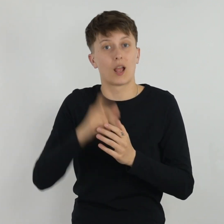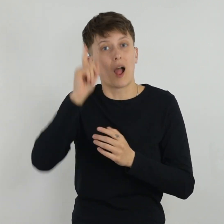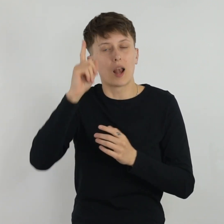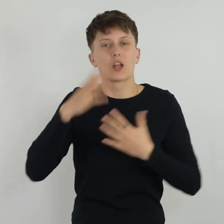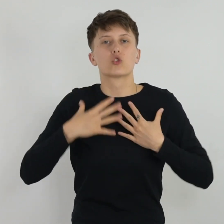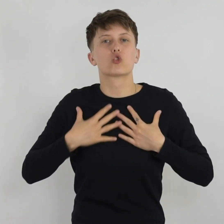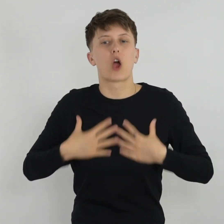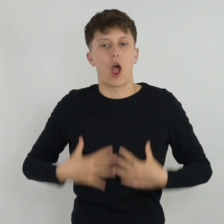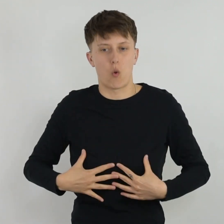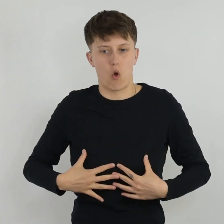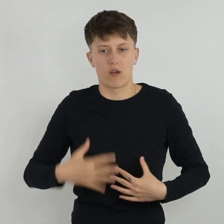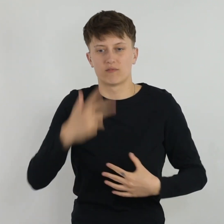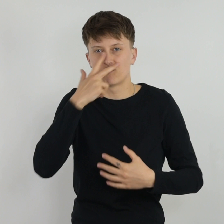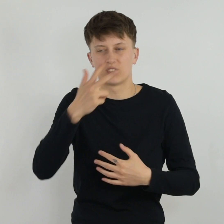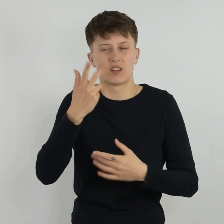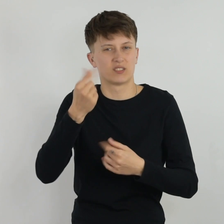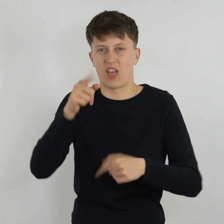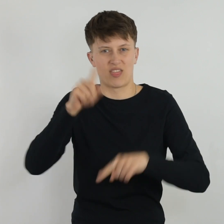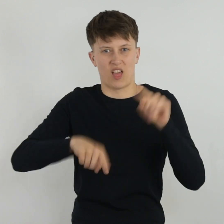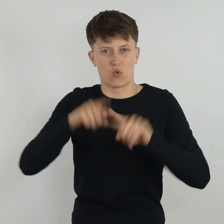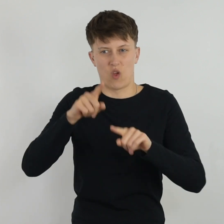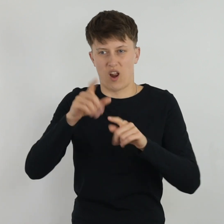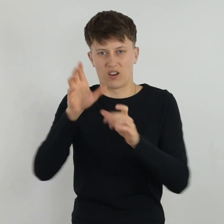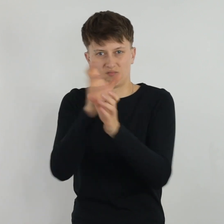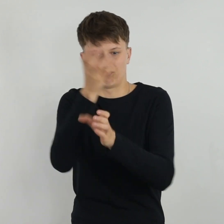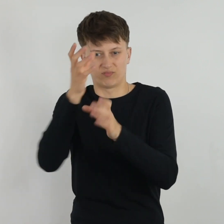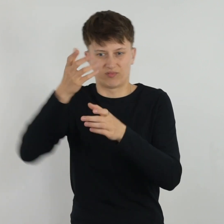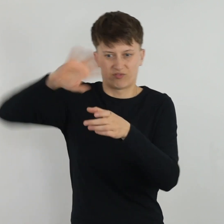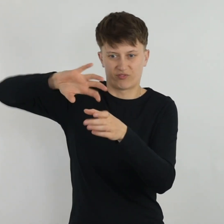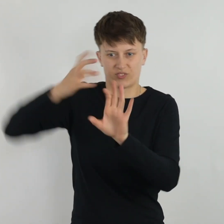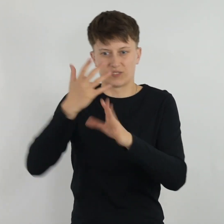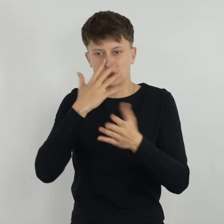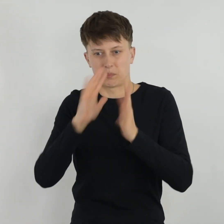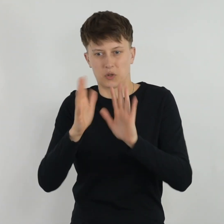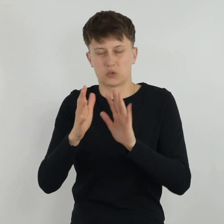ale jej ciało ułożone jest w nienaturalny sposób